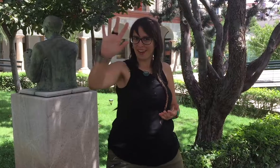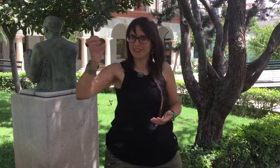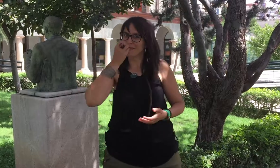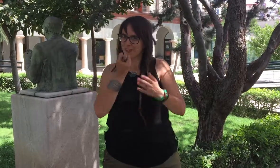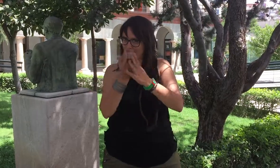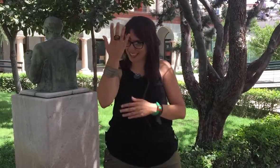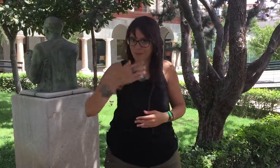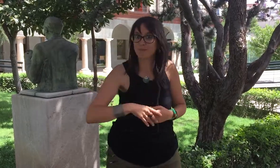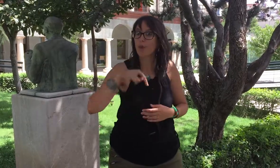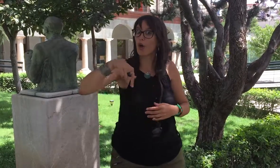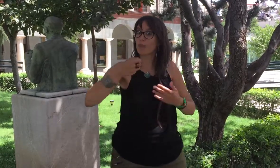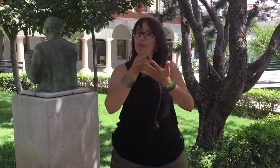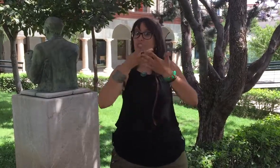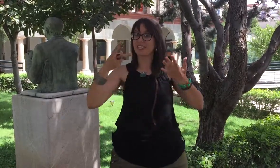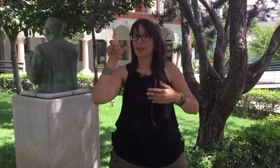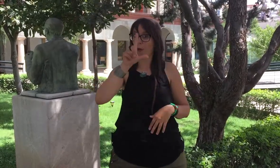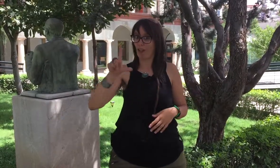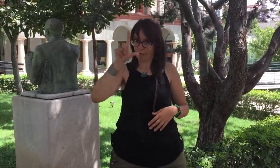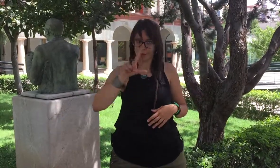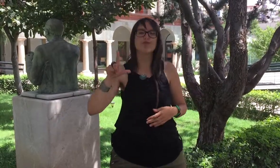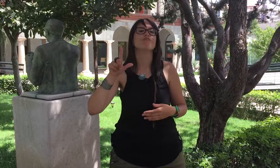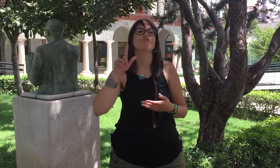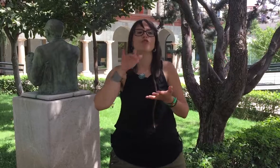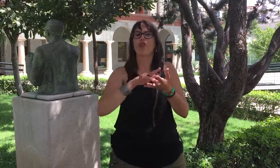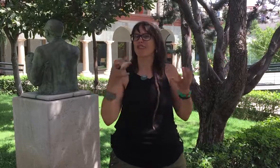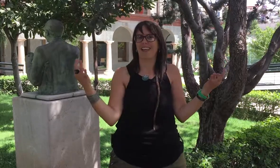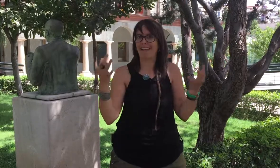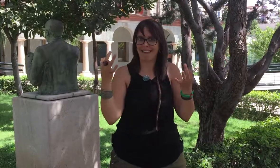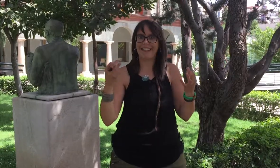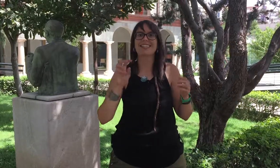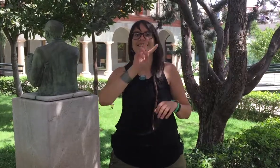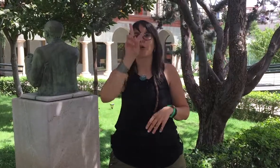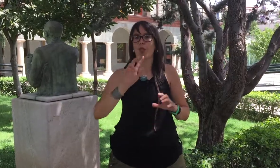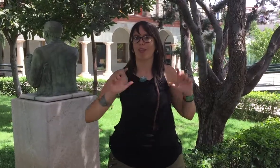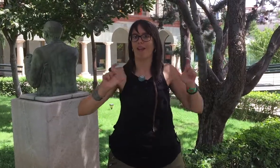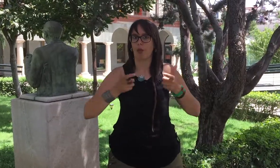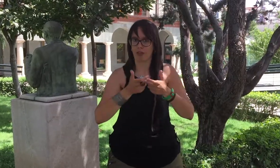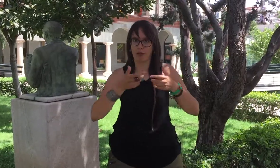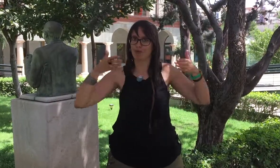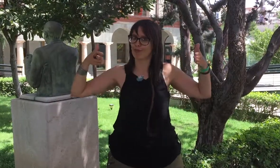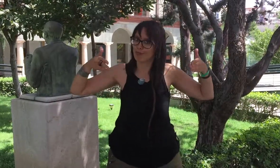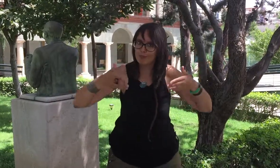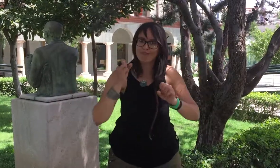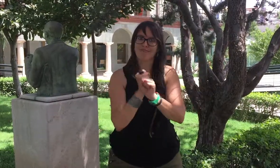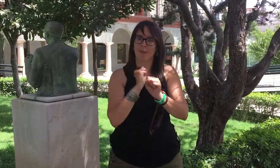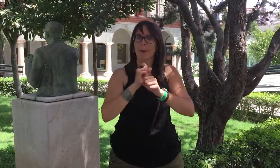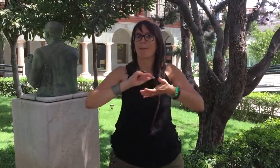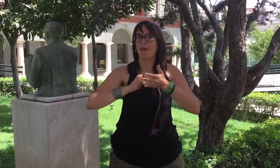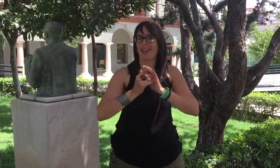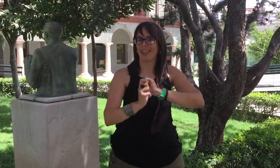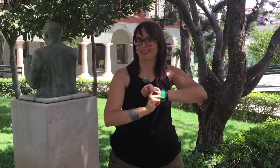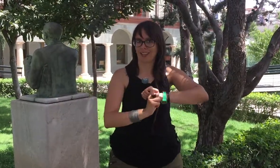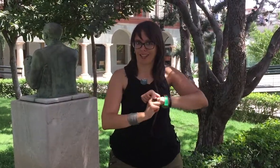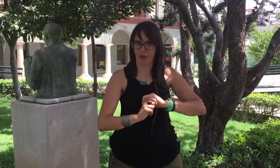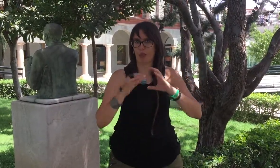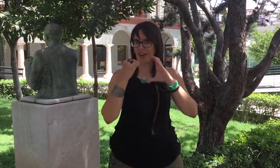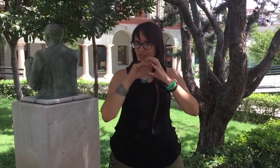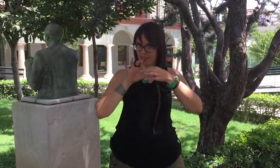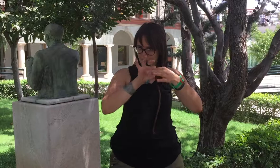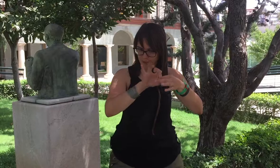¡Hola, buenos días! Hoy, 17 de julio, hemos mantenido la segunda reunión del I Plan Estratégico de la CJS-CNSE